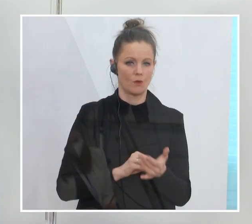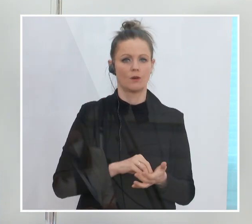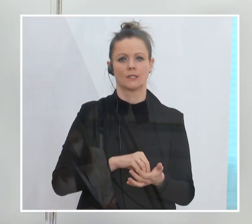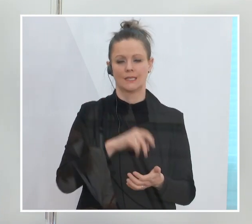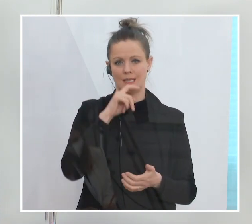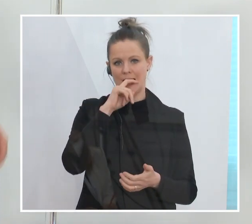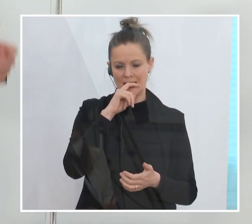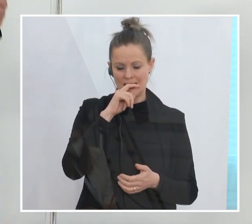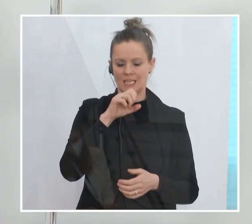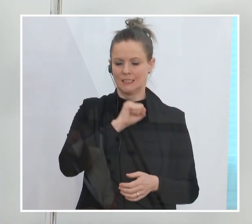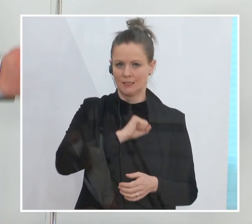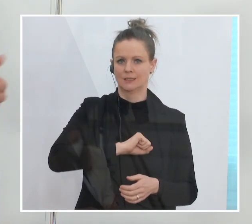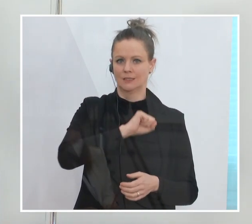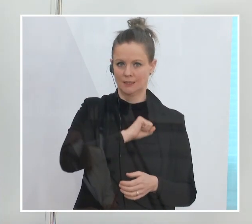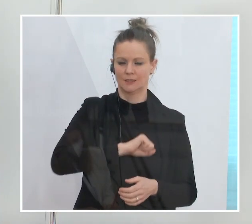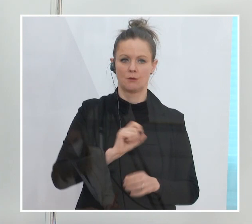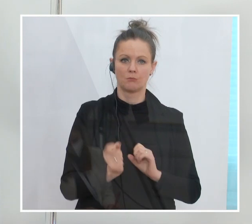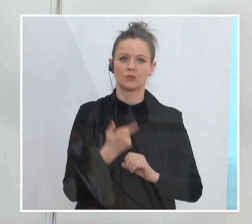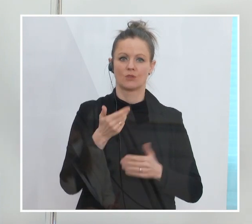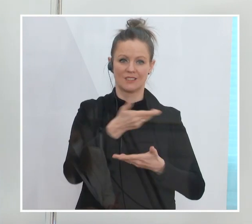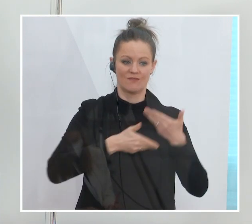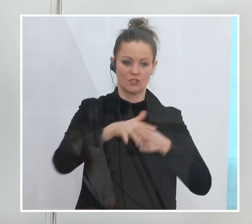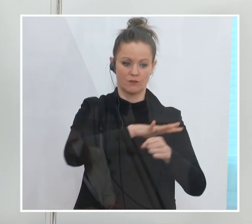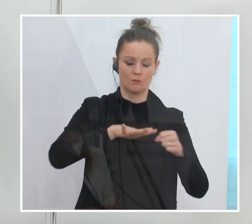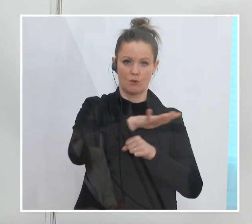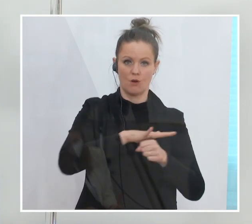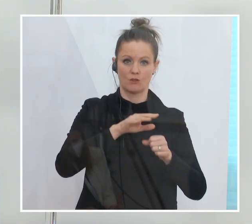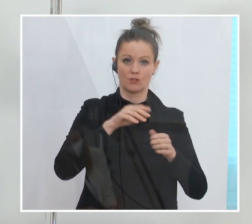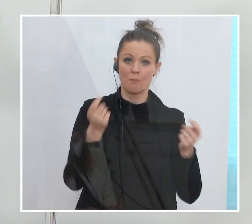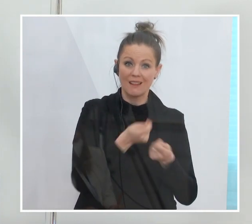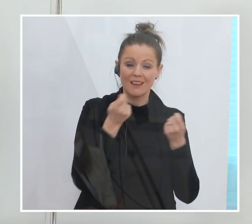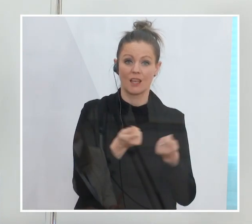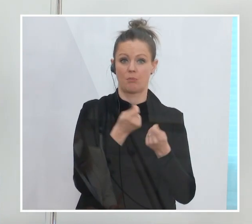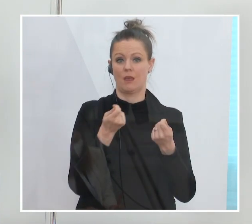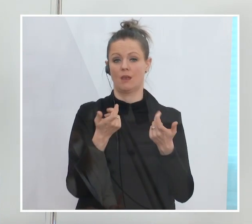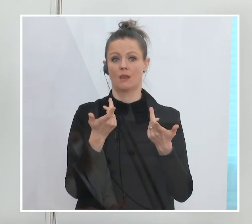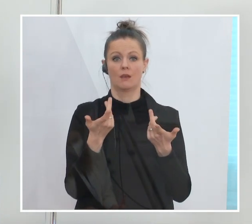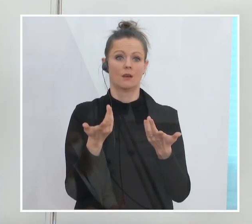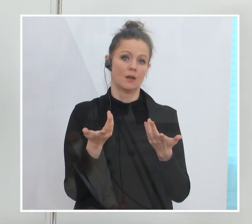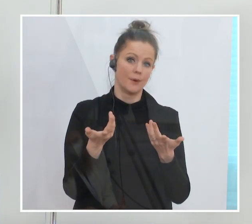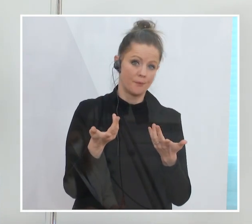für bestimmte Branchen in der Wirtschaft, für bestimmte Betriebe, für bestimmte Bereiche in